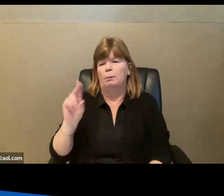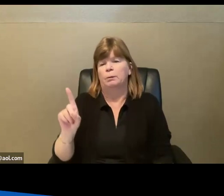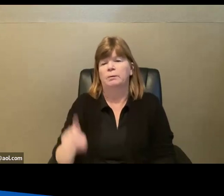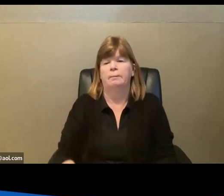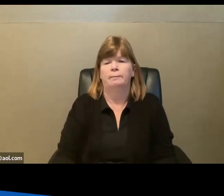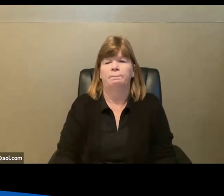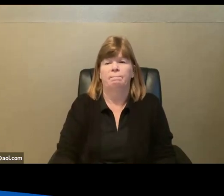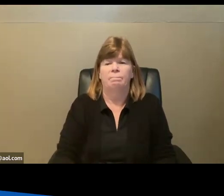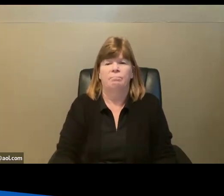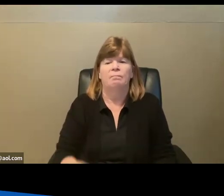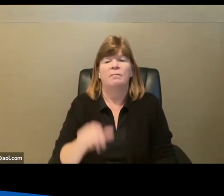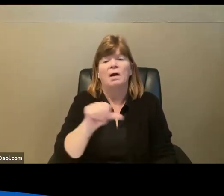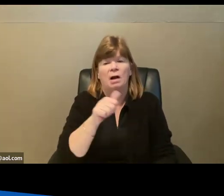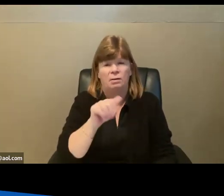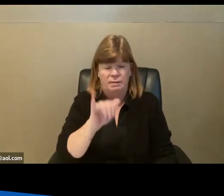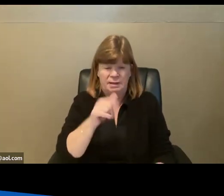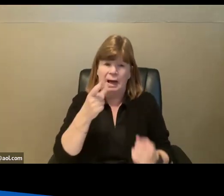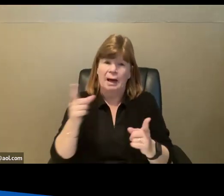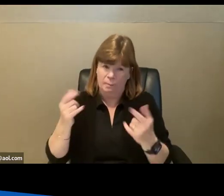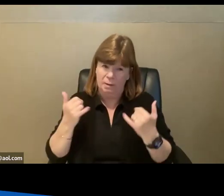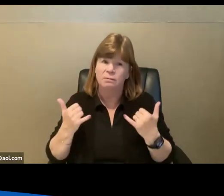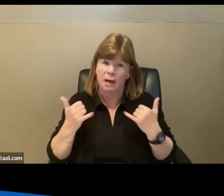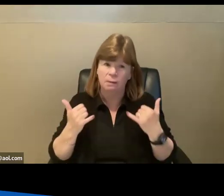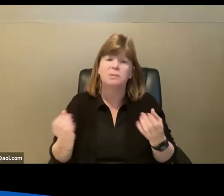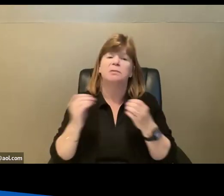Otra cosa que están haciendo que están haciendo ahora que está disponible ahora,